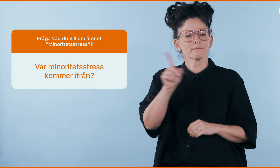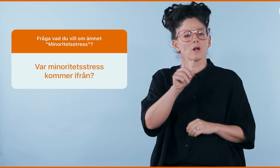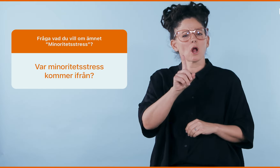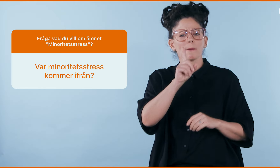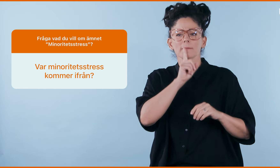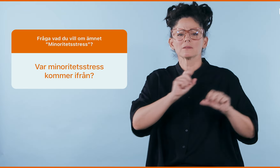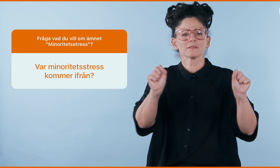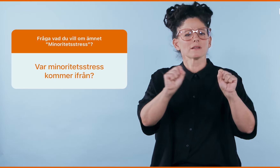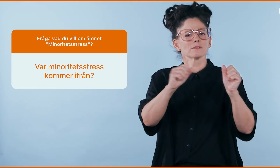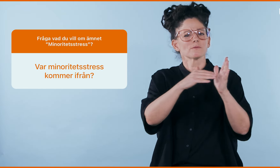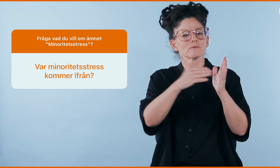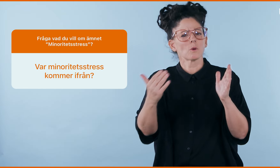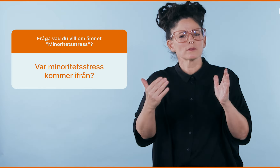Var kommer minoritetsstress ifrån?